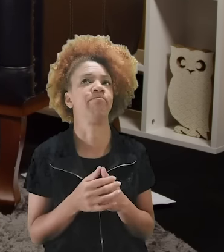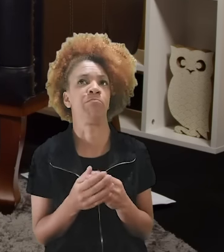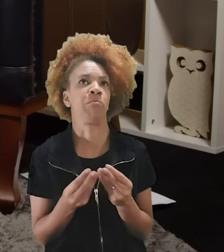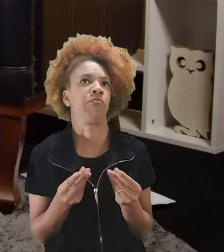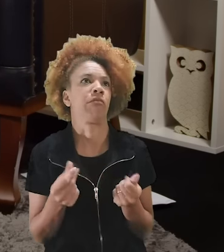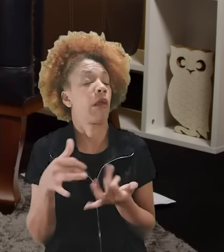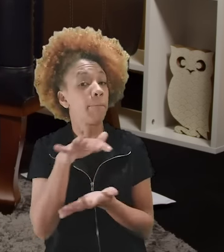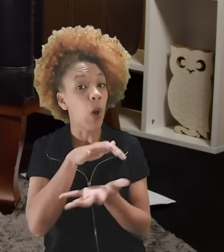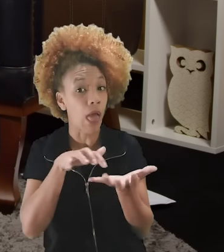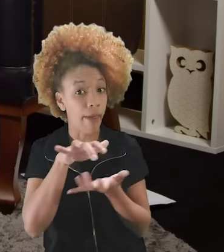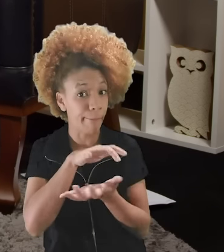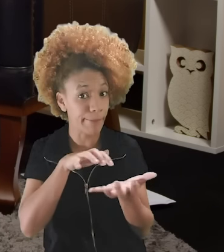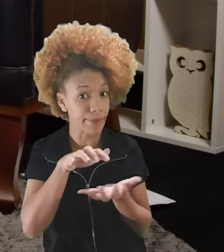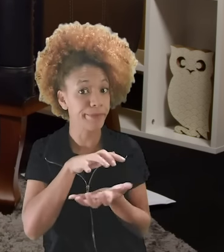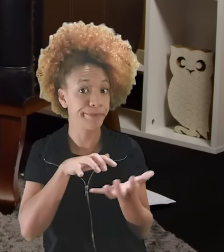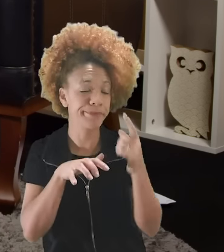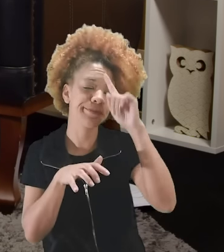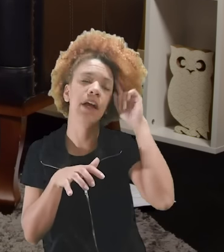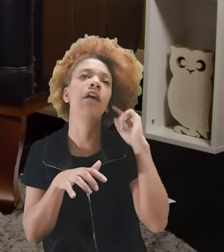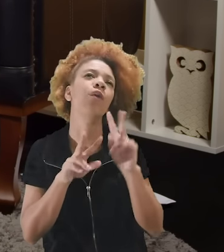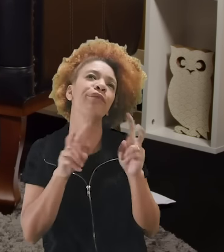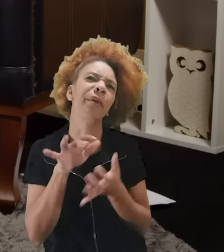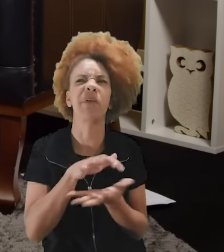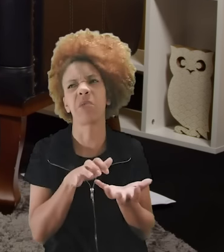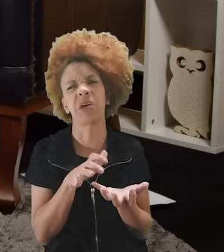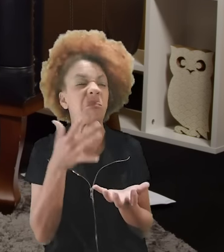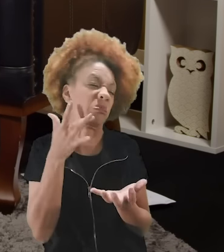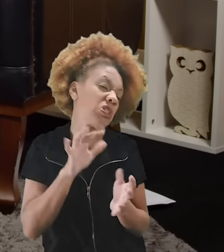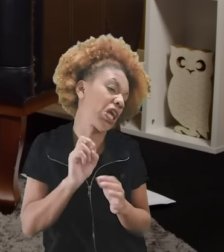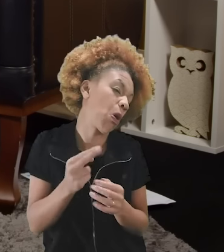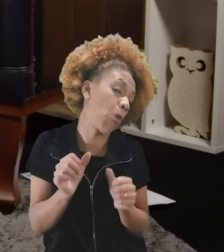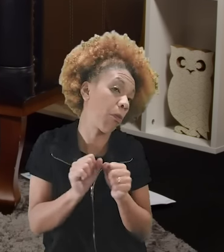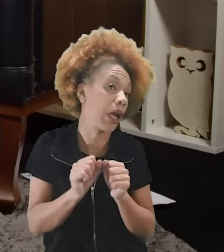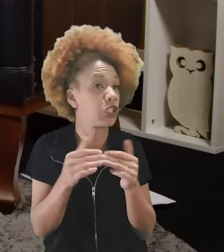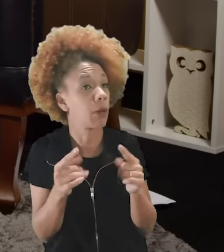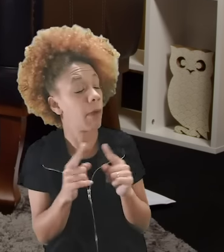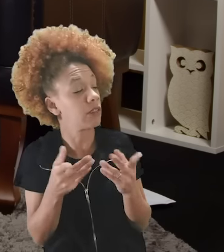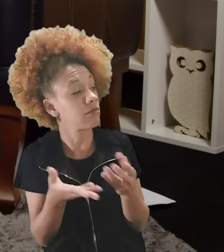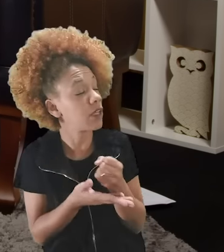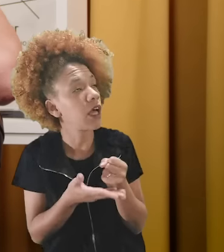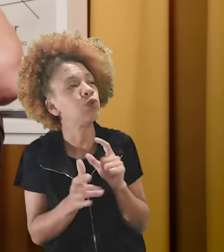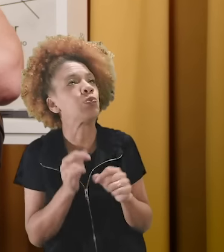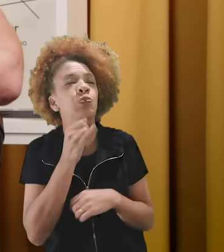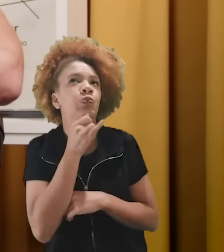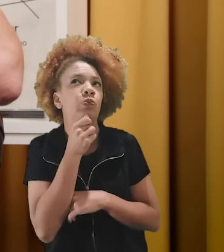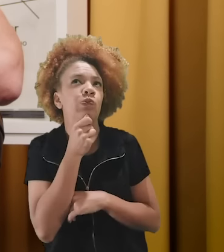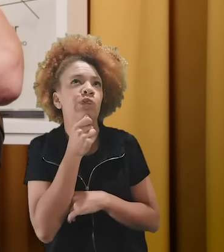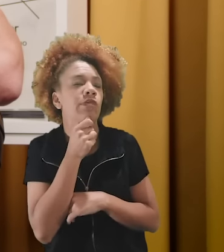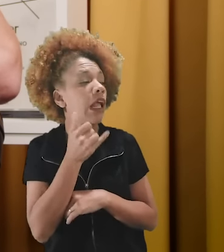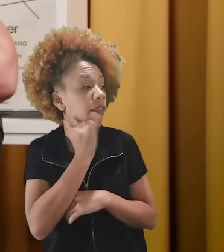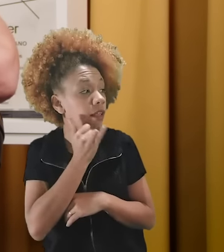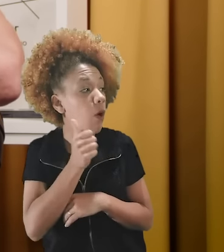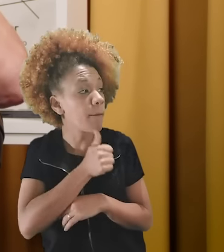grande polêmica né o termo é polêmica né sei lá ou uma besteira baseada em narração feminina